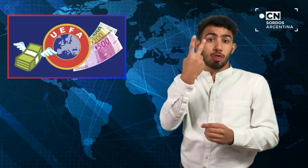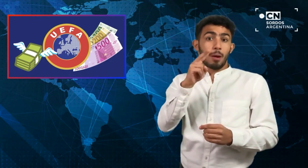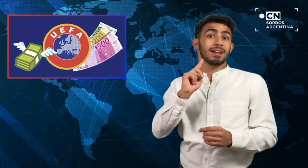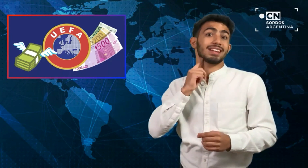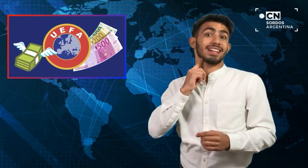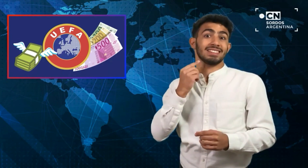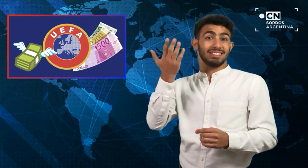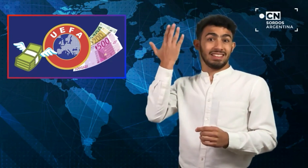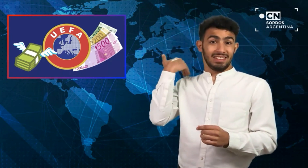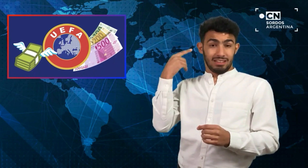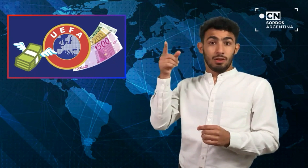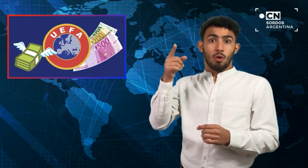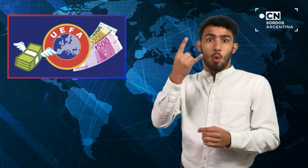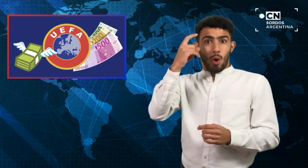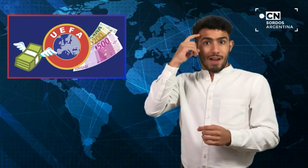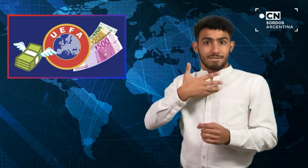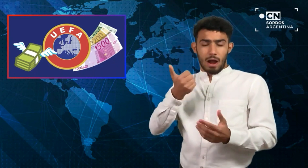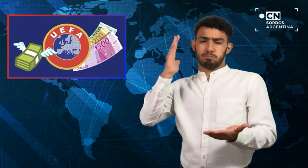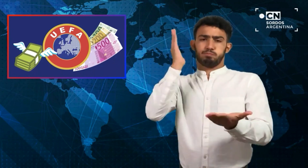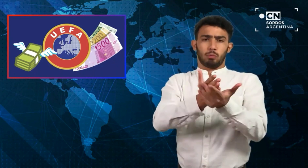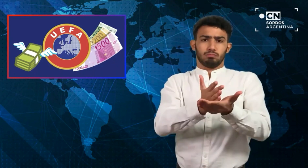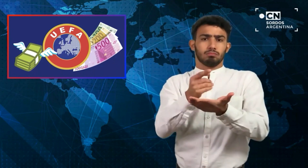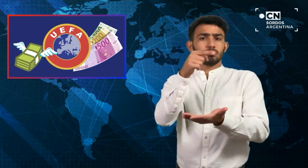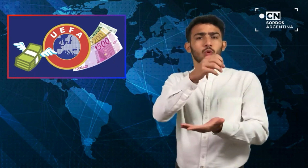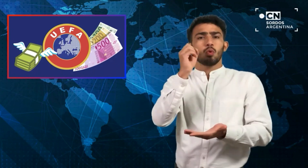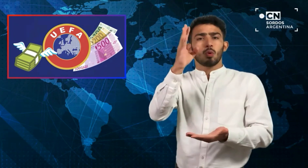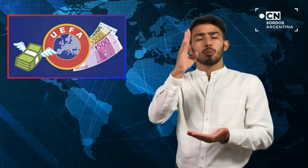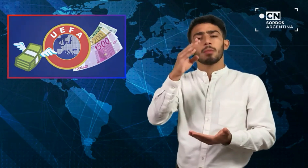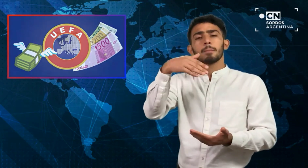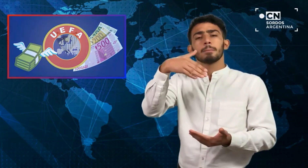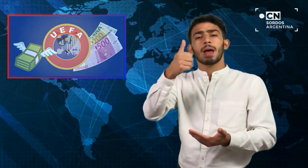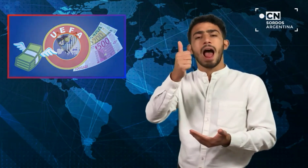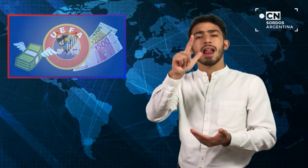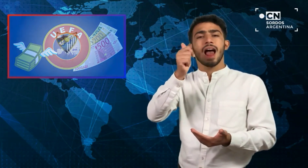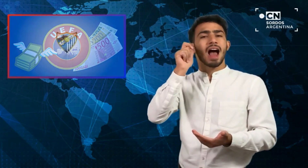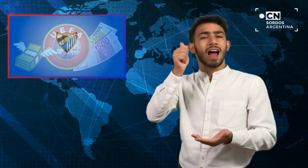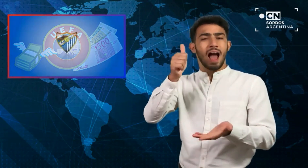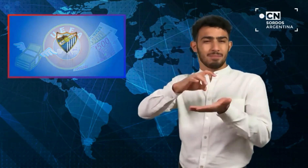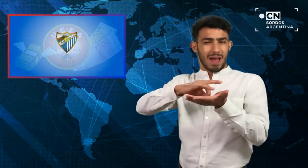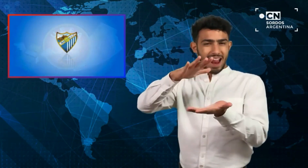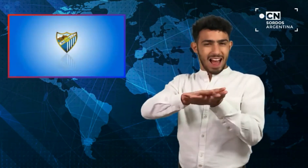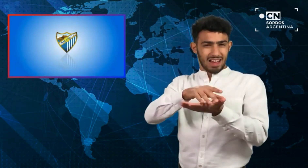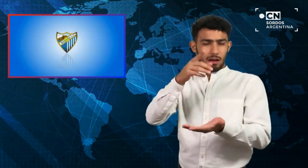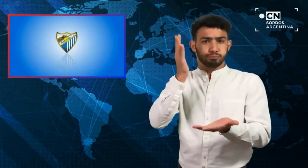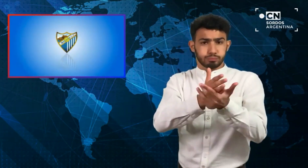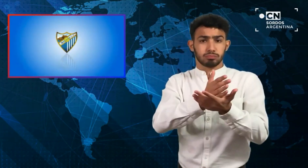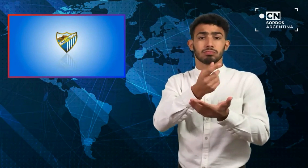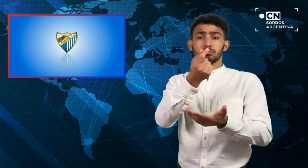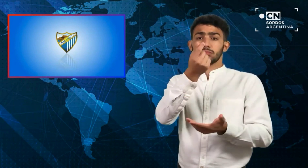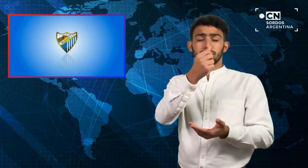En 2013, la UEFA sancionó al Málaga, lo privó de participar en la próxima